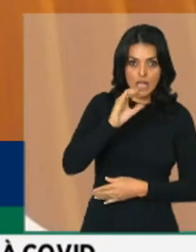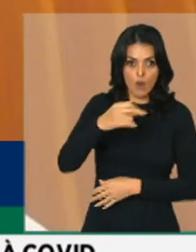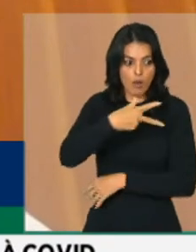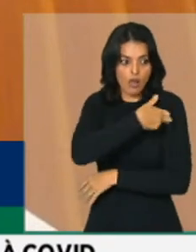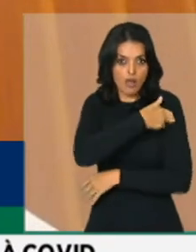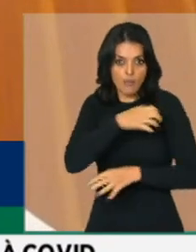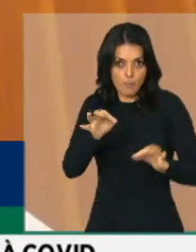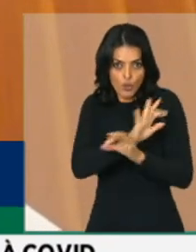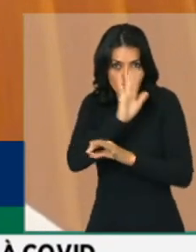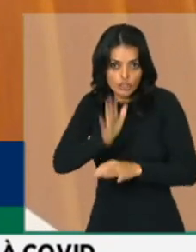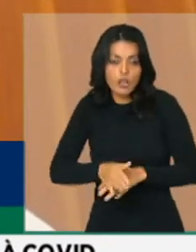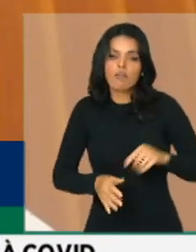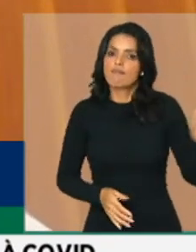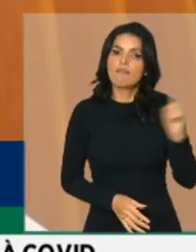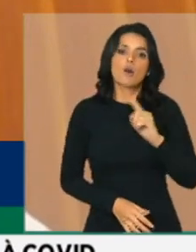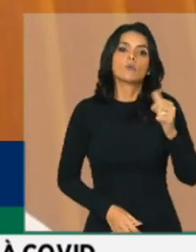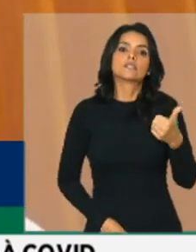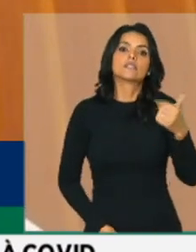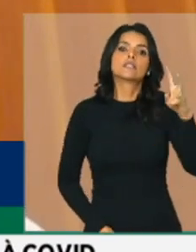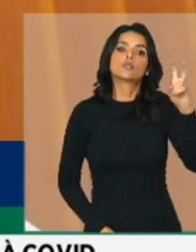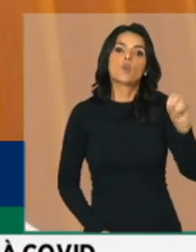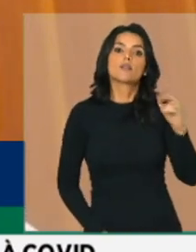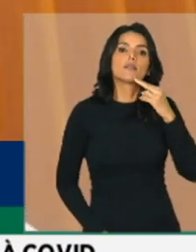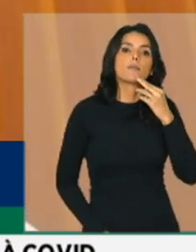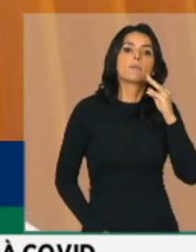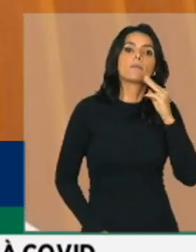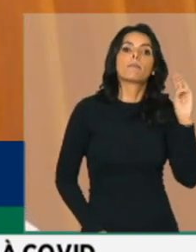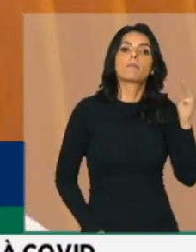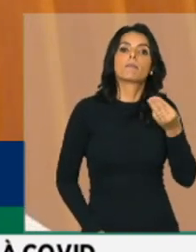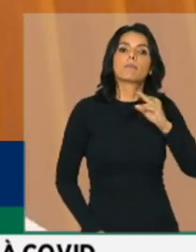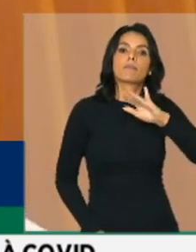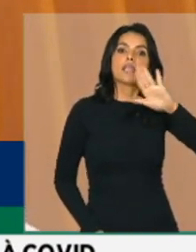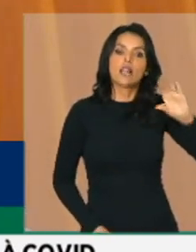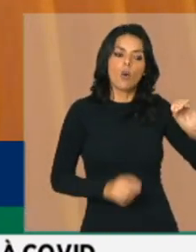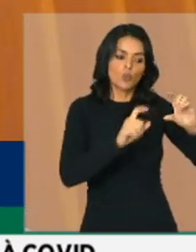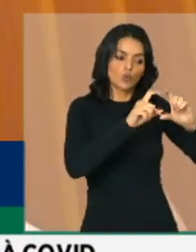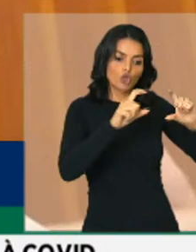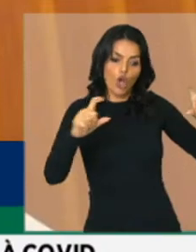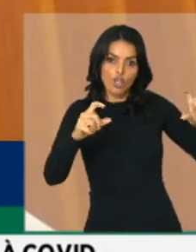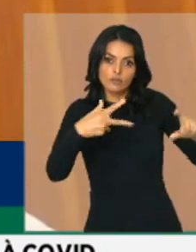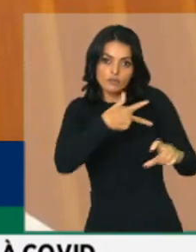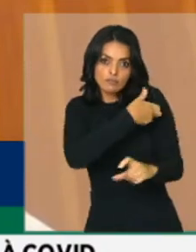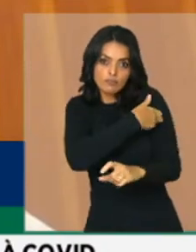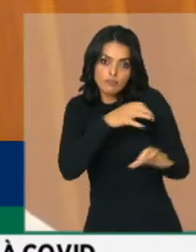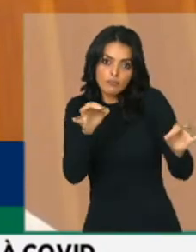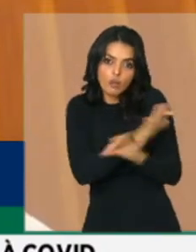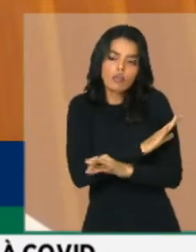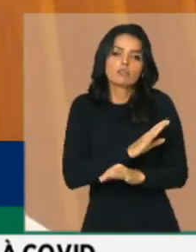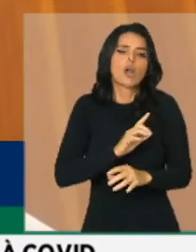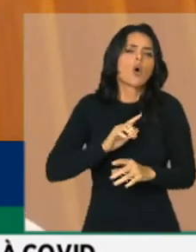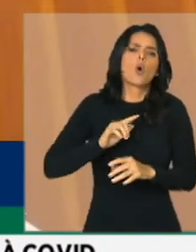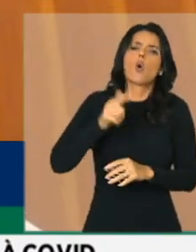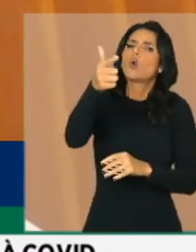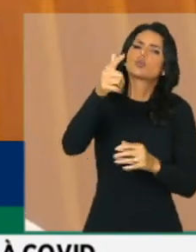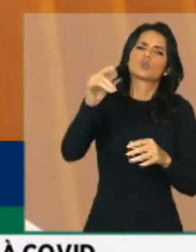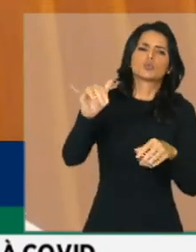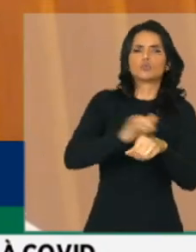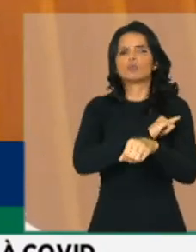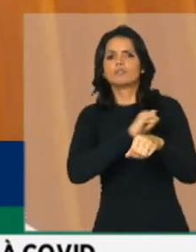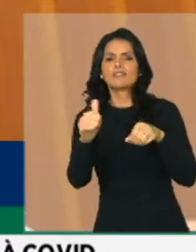NA CÂMARA , NO SENADO FEDERAL, ELA MOSTRE ESSAS RESPONSABILIDADES COM DOCUMENTOS, COM ASSUNTO DE FATO TRATADO COM SERIEDADE